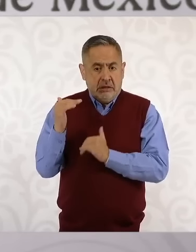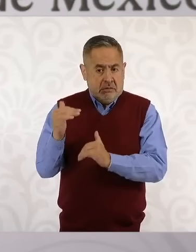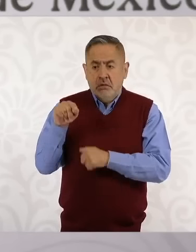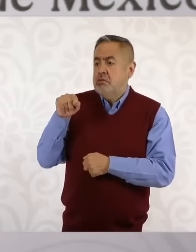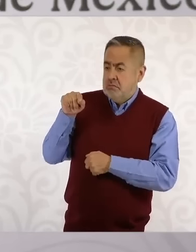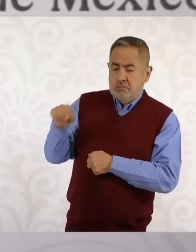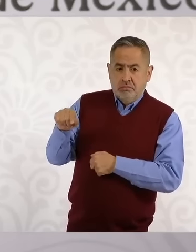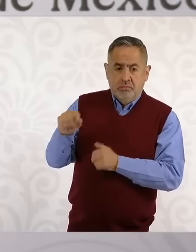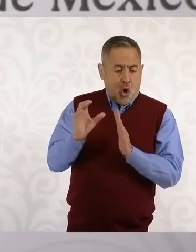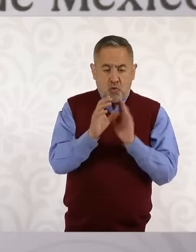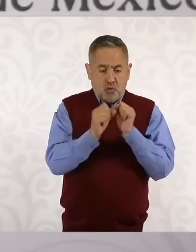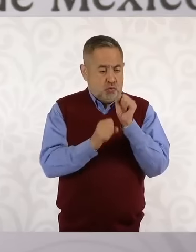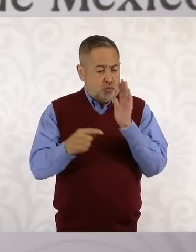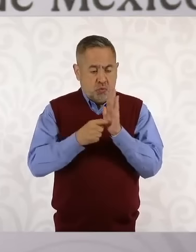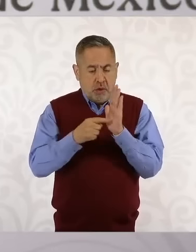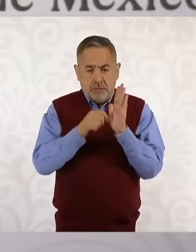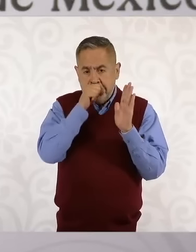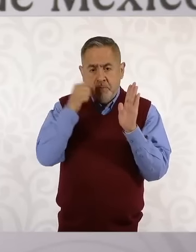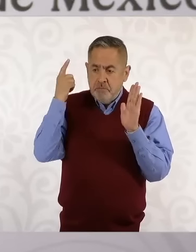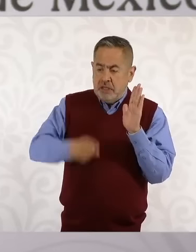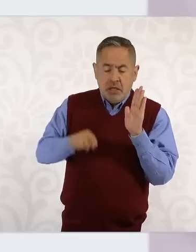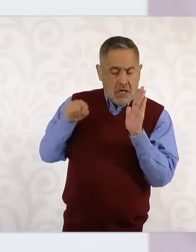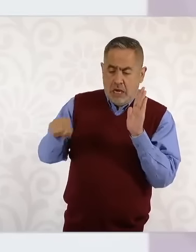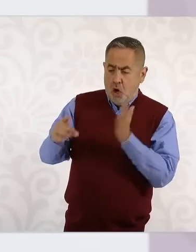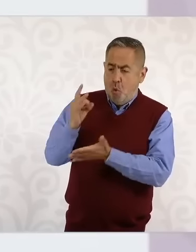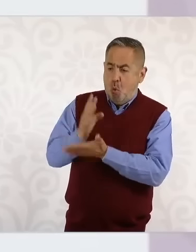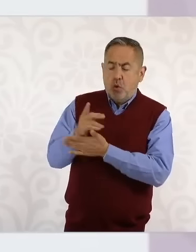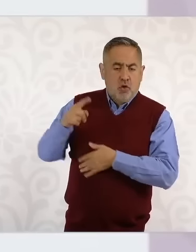por Constitución,